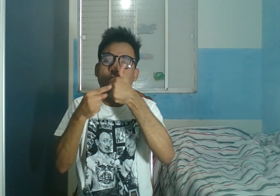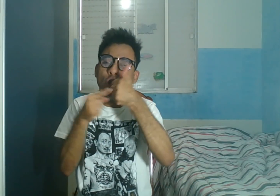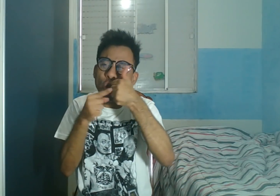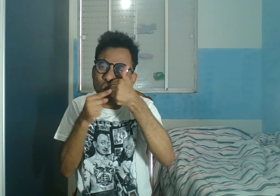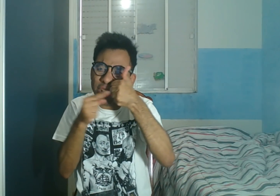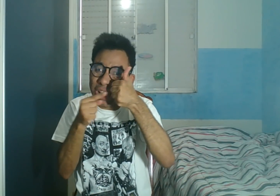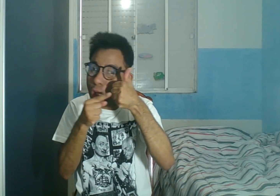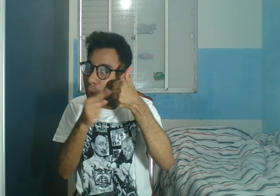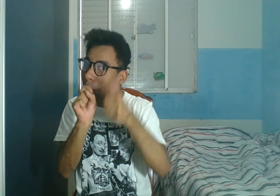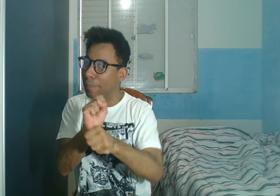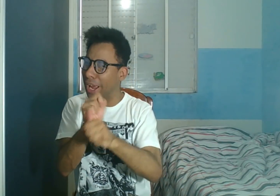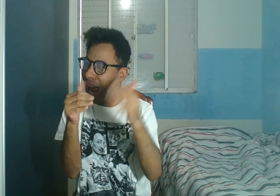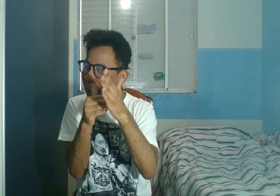joinha!! ate 200like estou esperar!